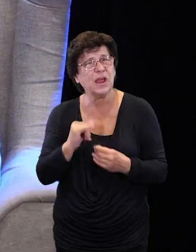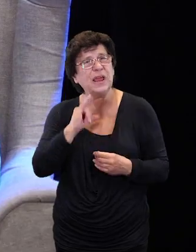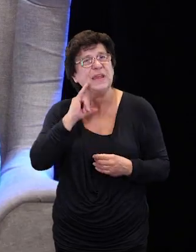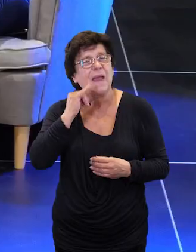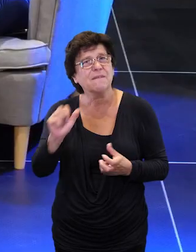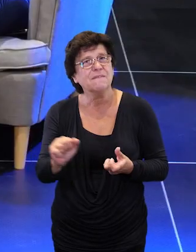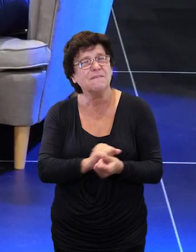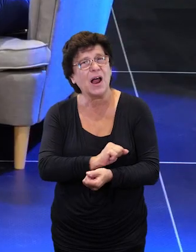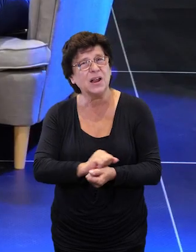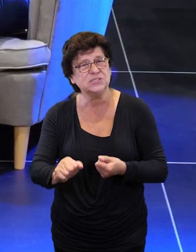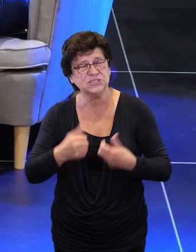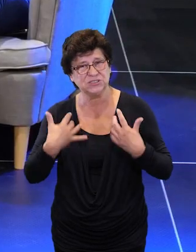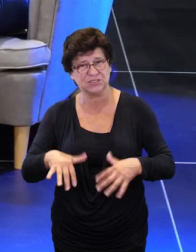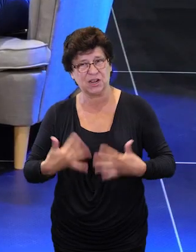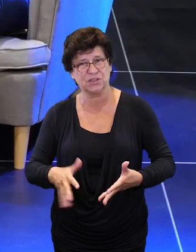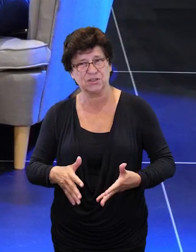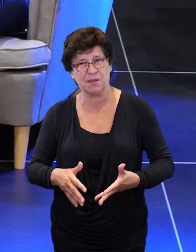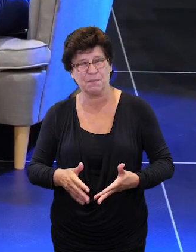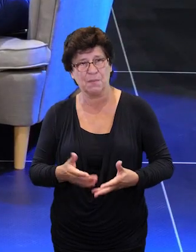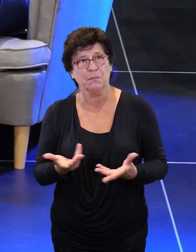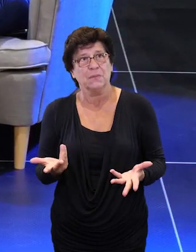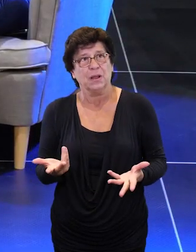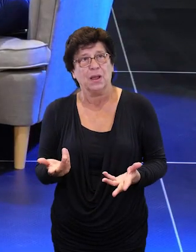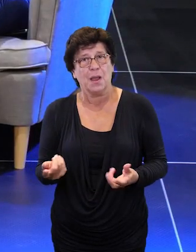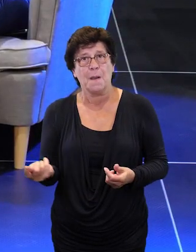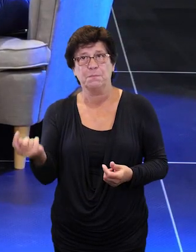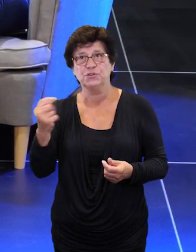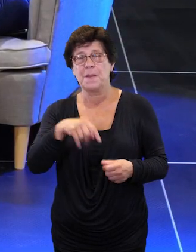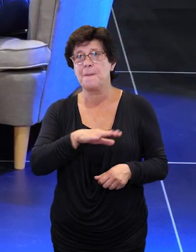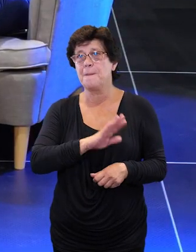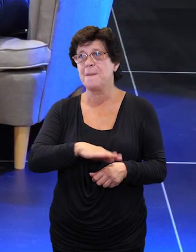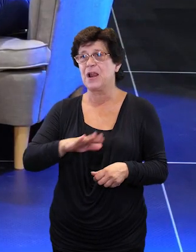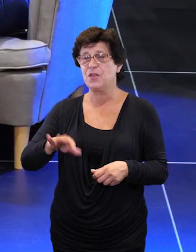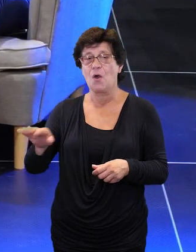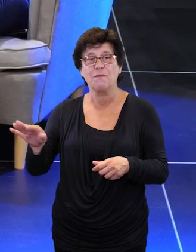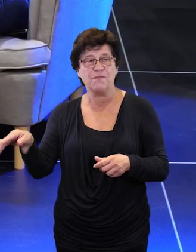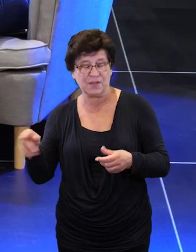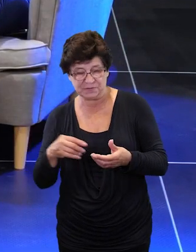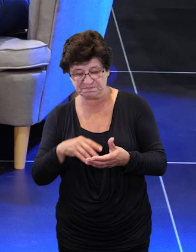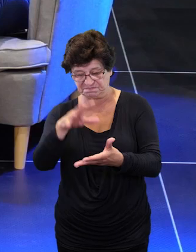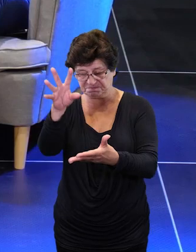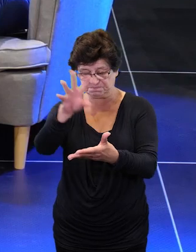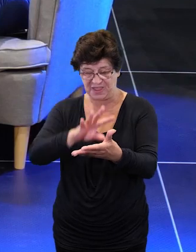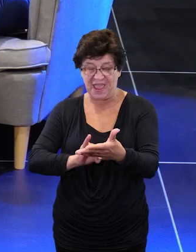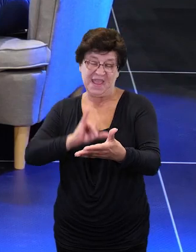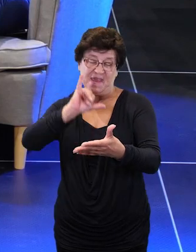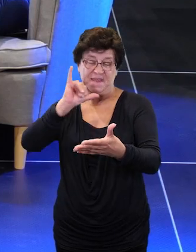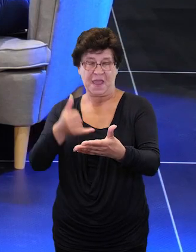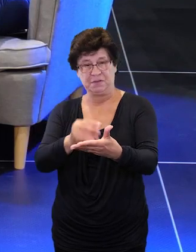I potem przychodzi taki narodowy test zdrowia i czytamy sobie, jak Polacy radzą sobie ze stresem.